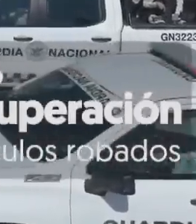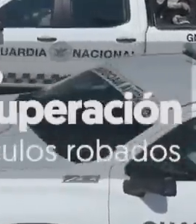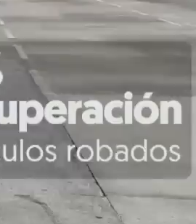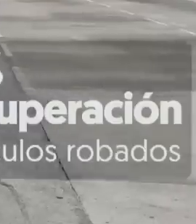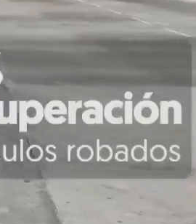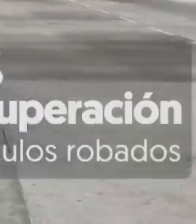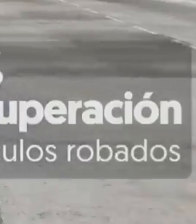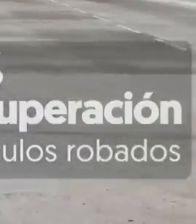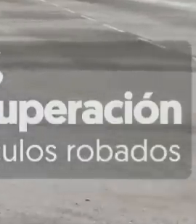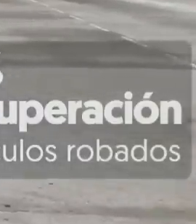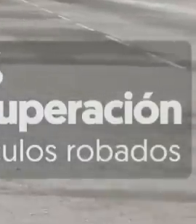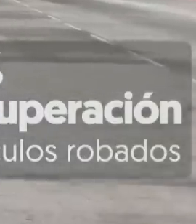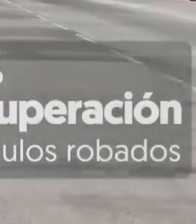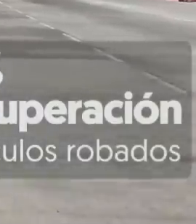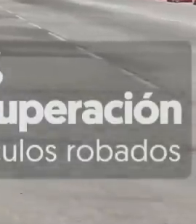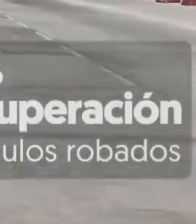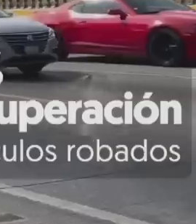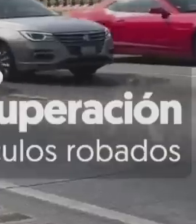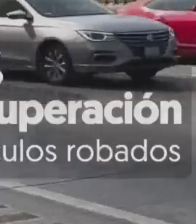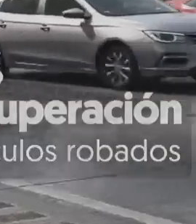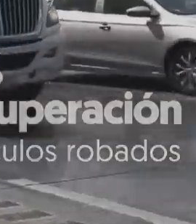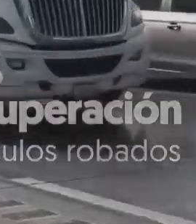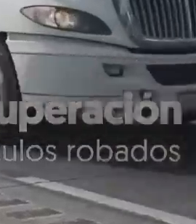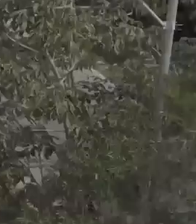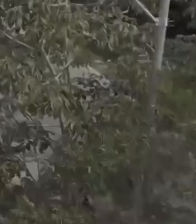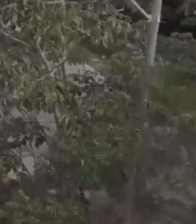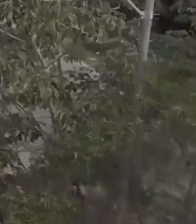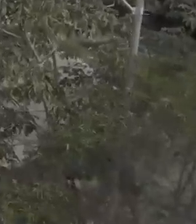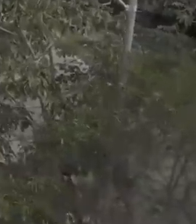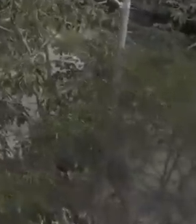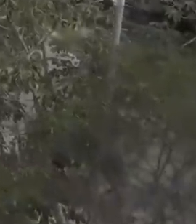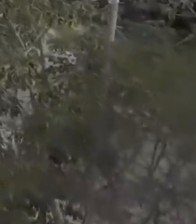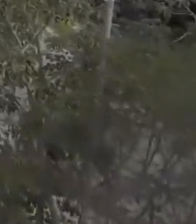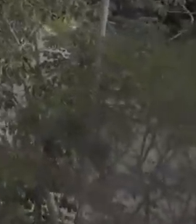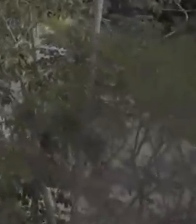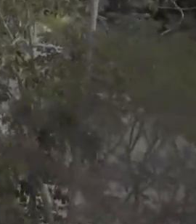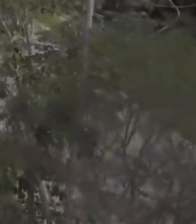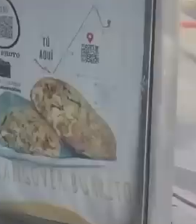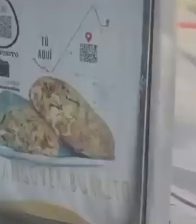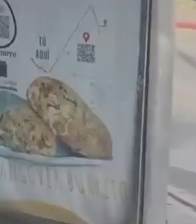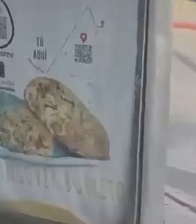de la estrategia Balam por parte de la guardia nacional además durante las pasadas vacaciones